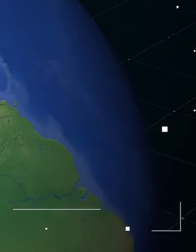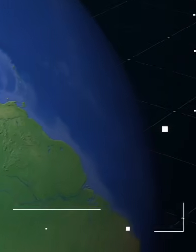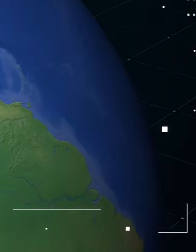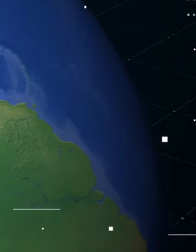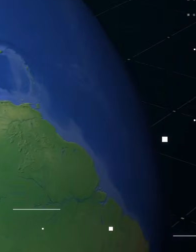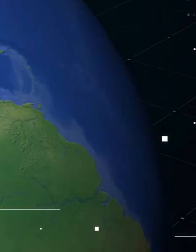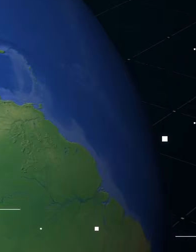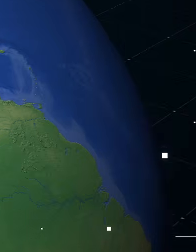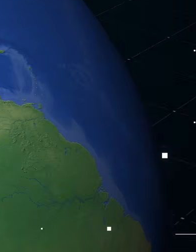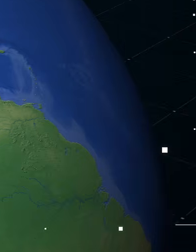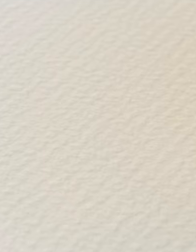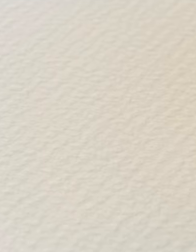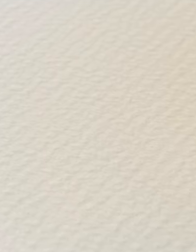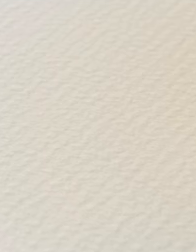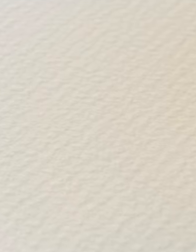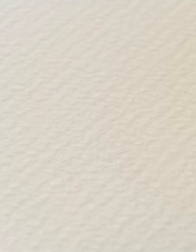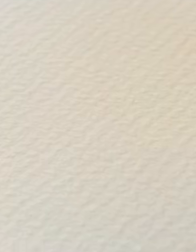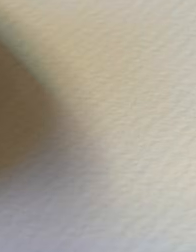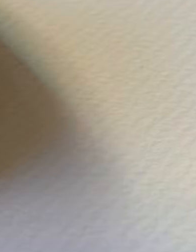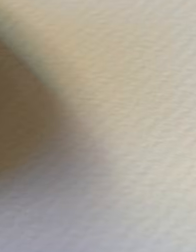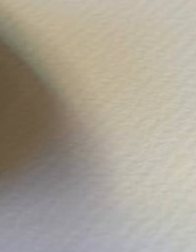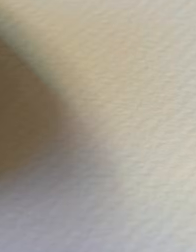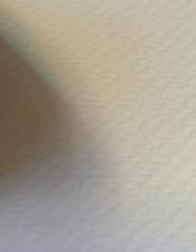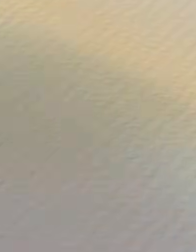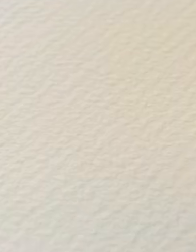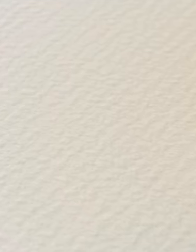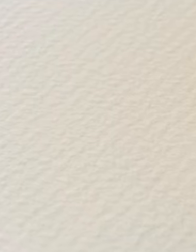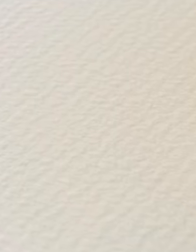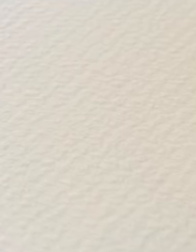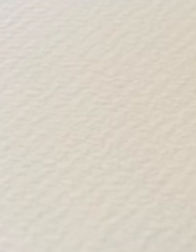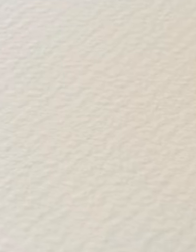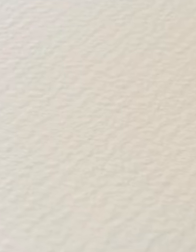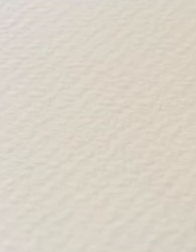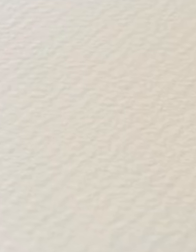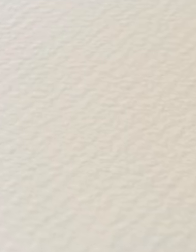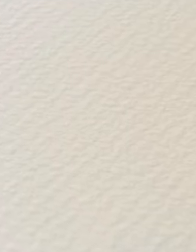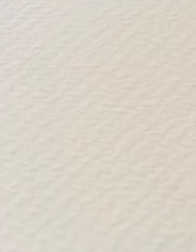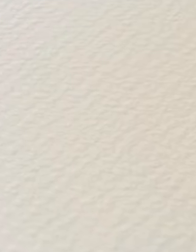permitiéndonos diversificar exportaciones y llevar el sello hecho en México a nuevos continentes.